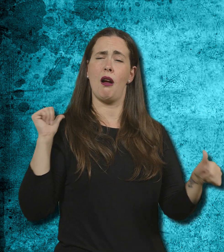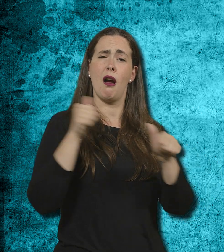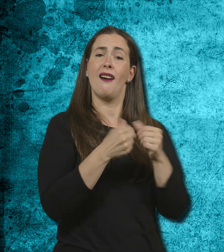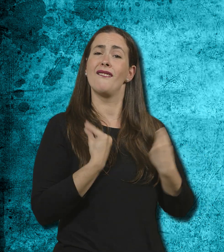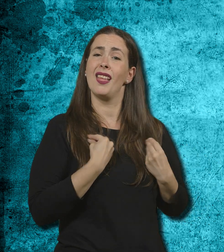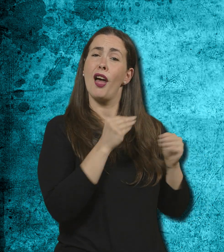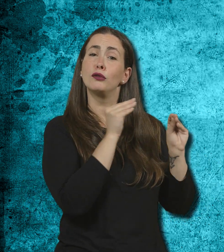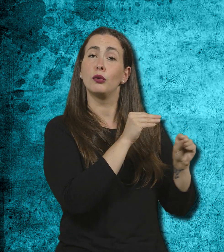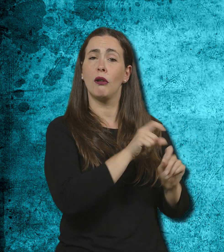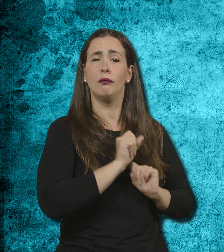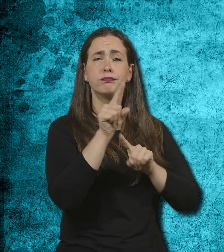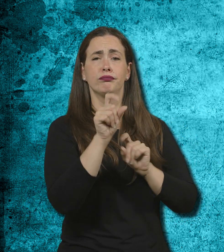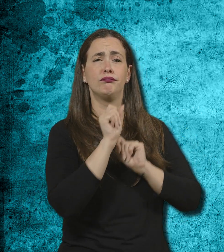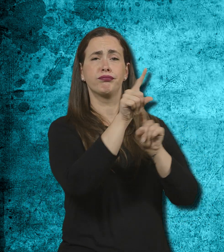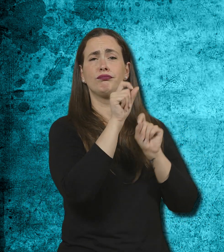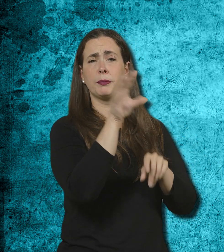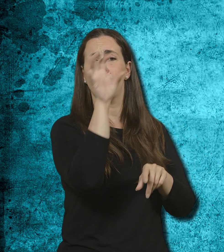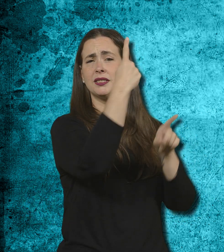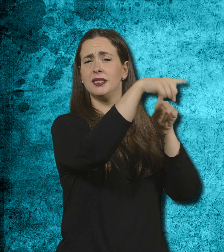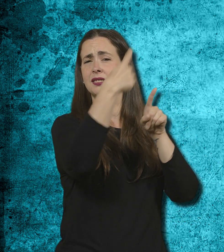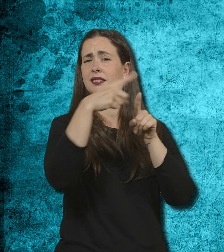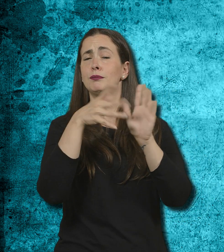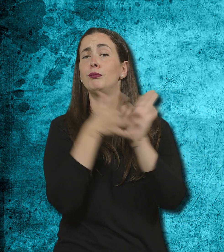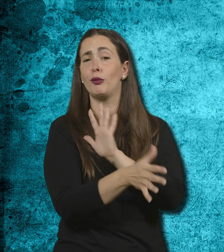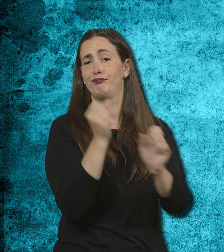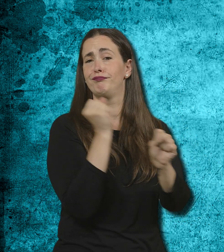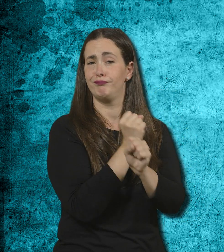Al llarg de la seva vida va emigrar a diversos països per motius laborals: